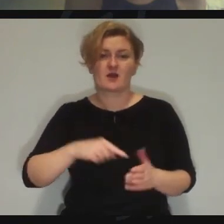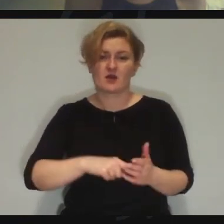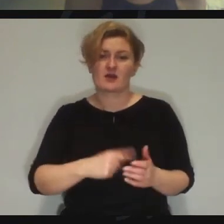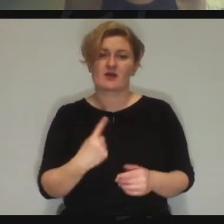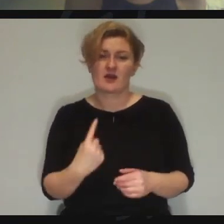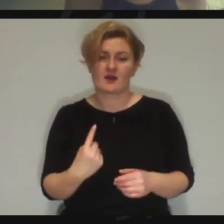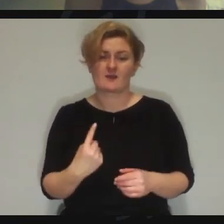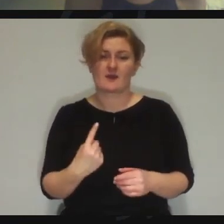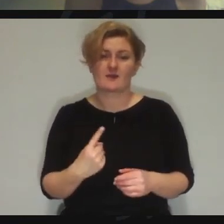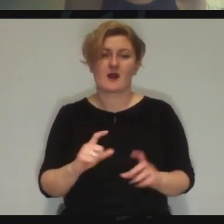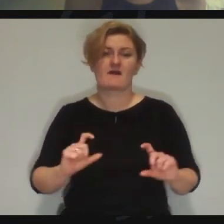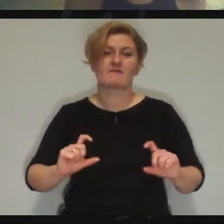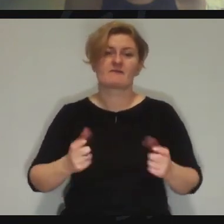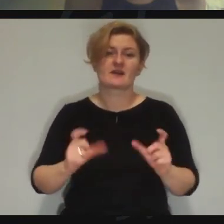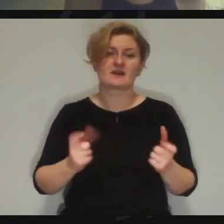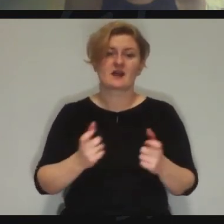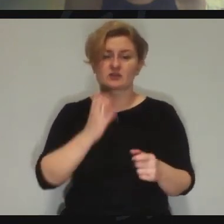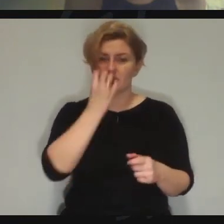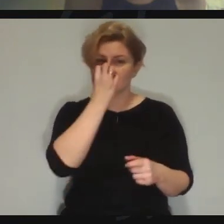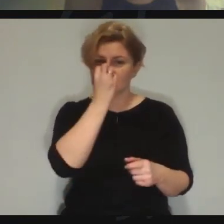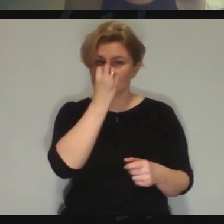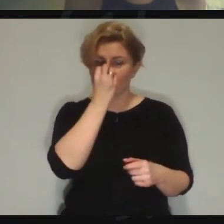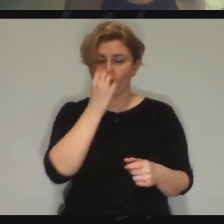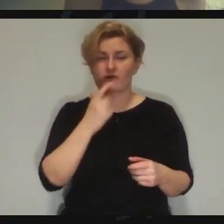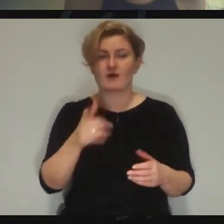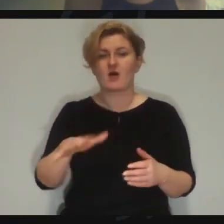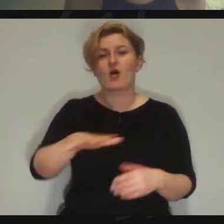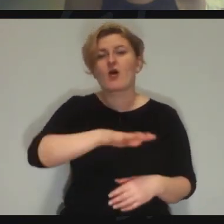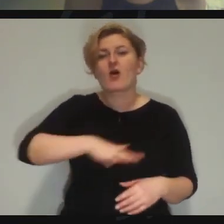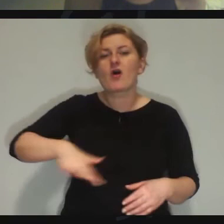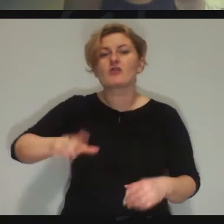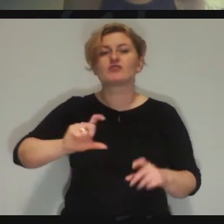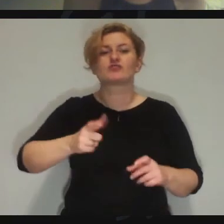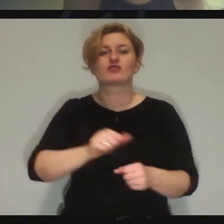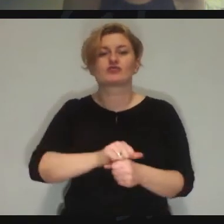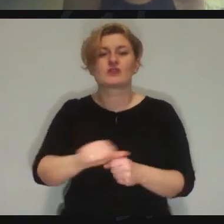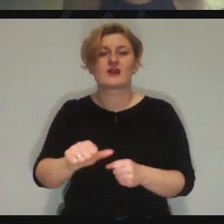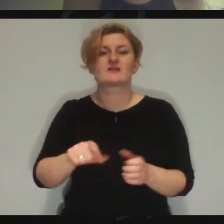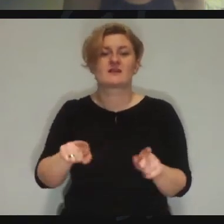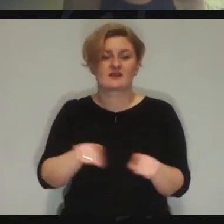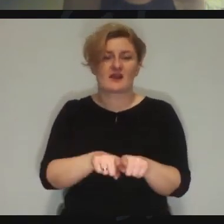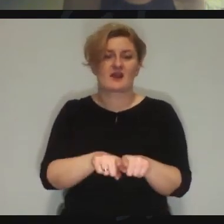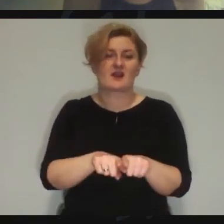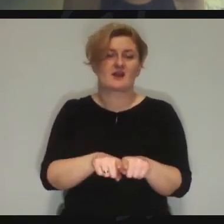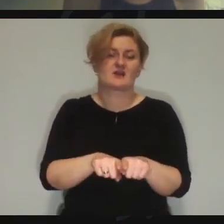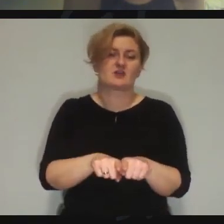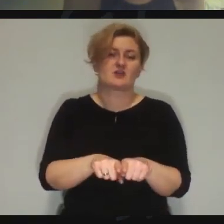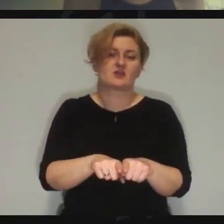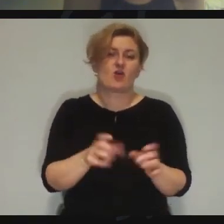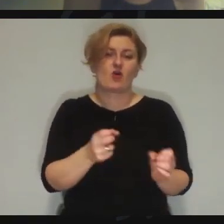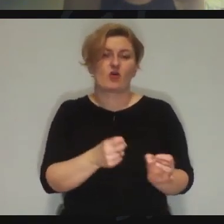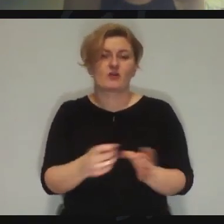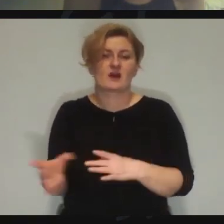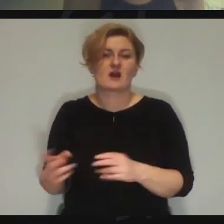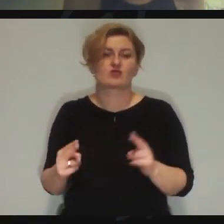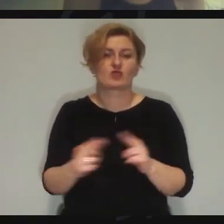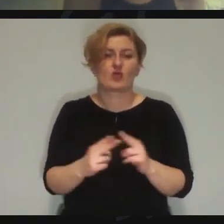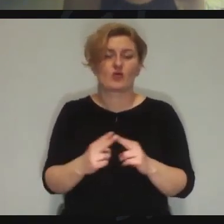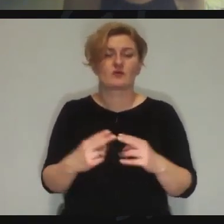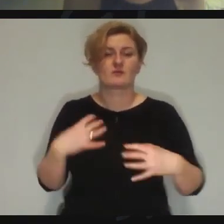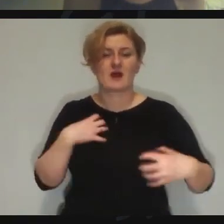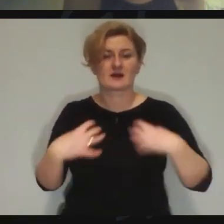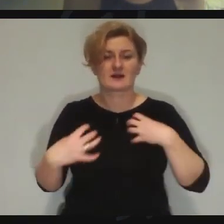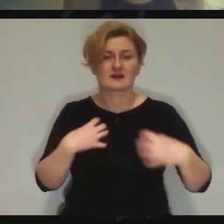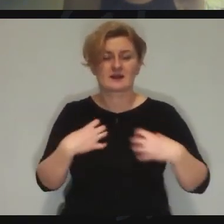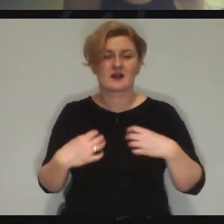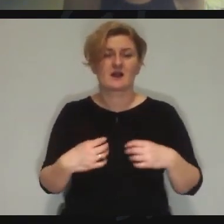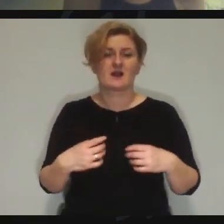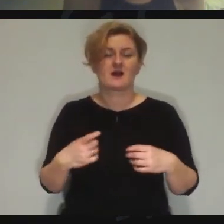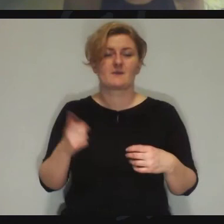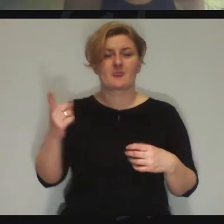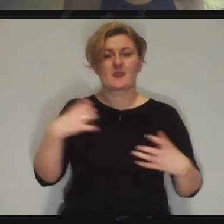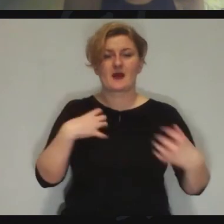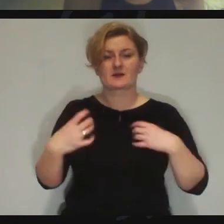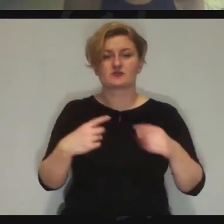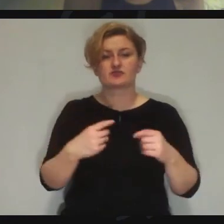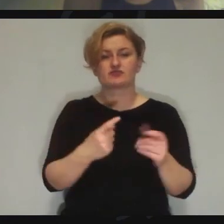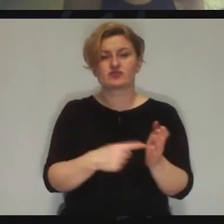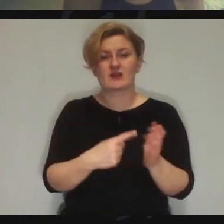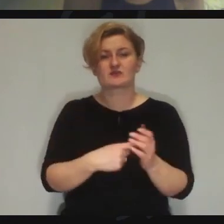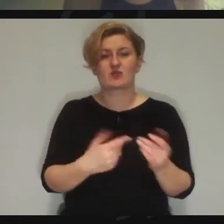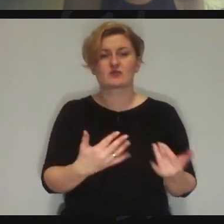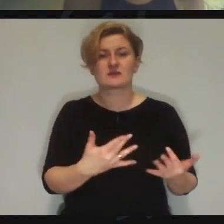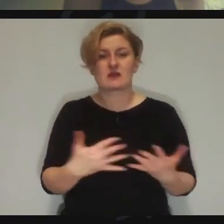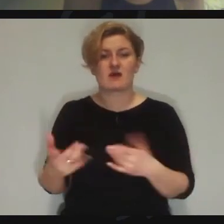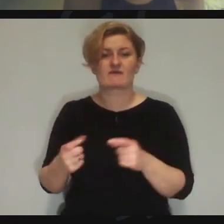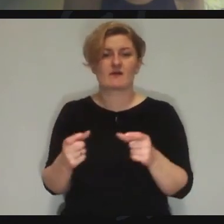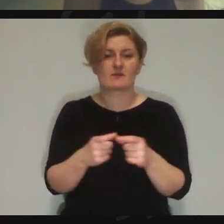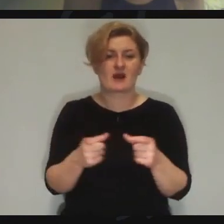Kontaktujemy się z artystami, którzy załatwiają bilety na wydarzenia cyrkowe w okolicy.